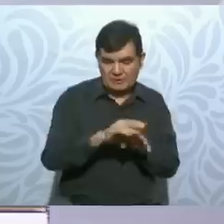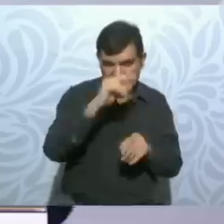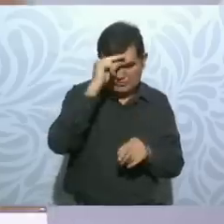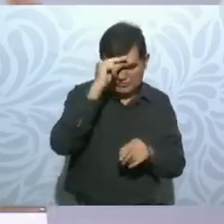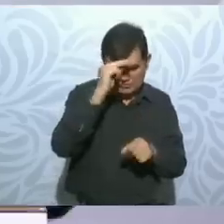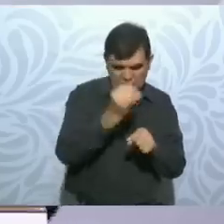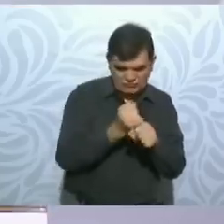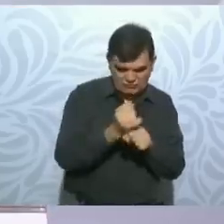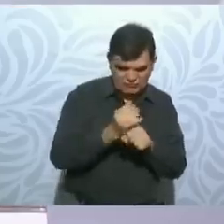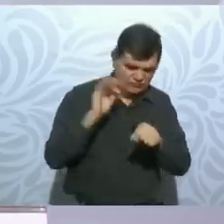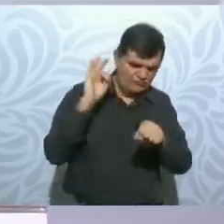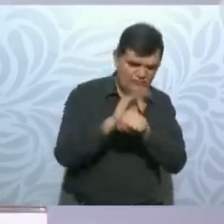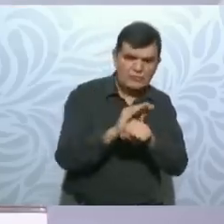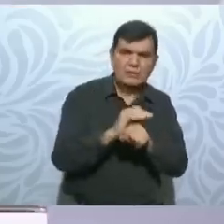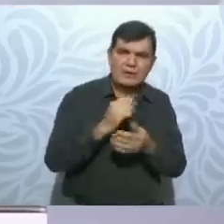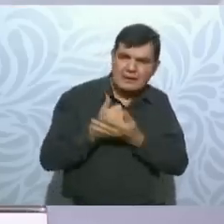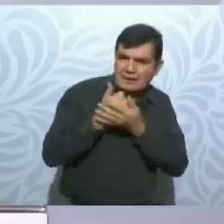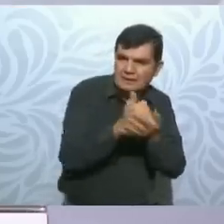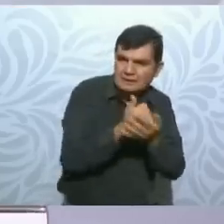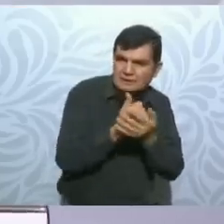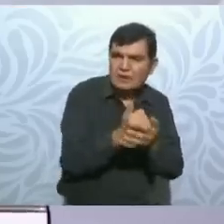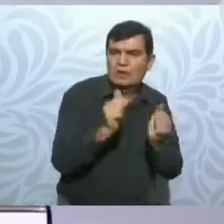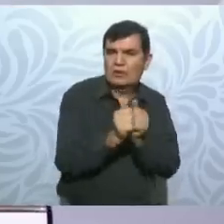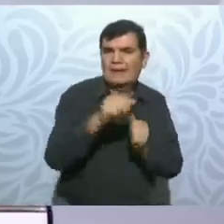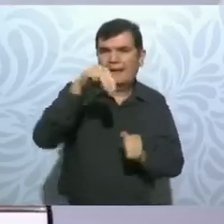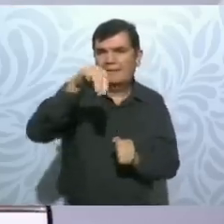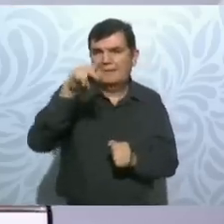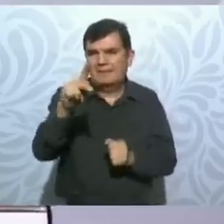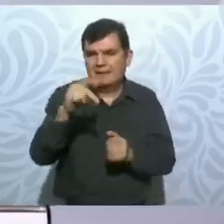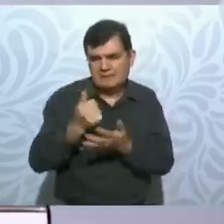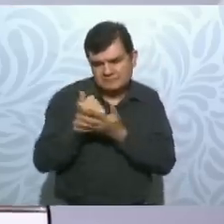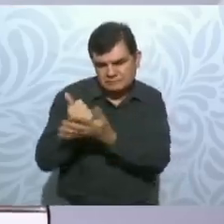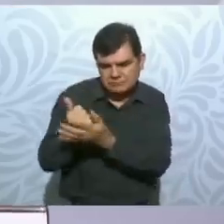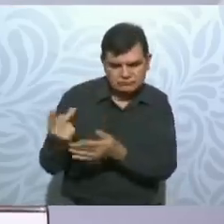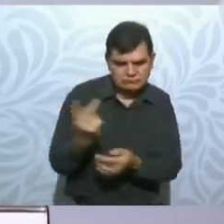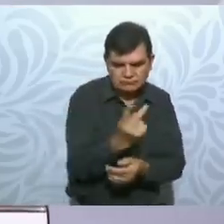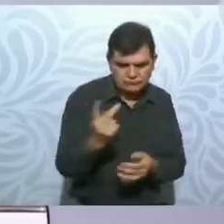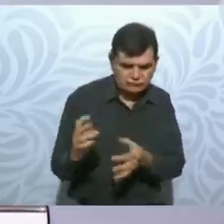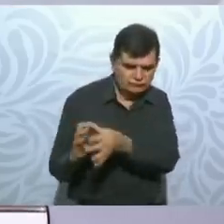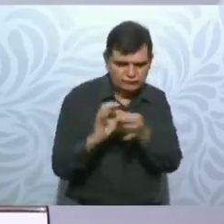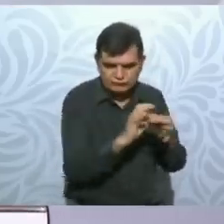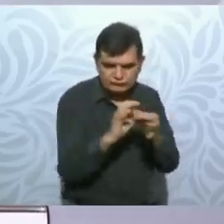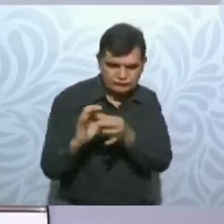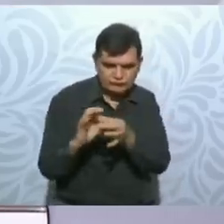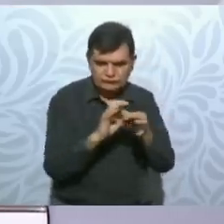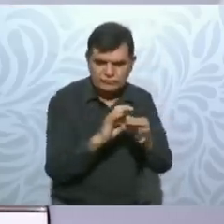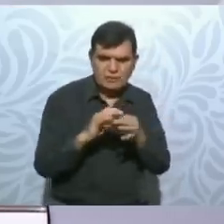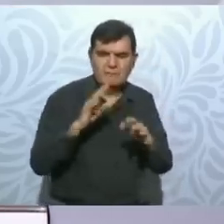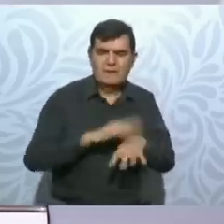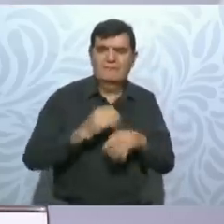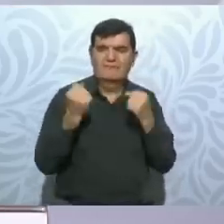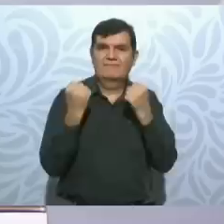es coadyuvar con el Ministerio Público que permita que se puedan fortalecer esas carpetas de